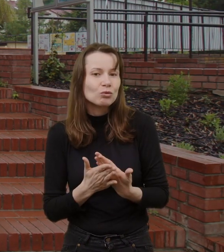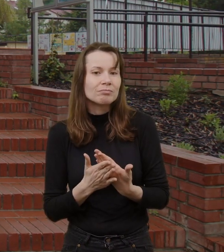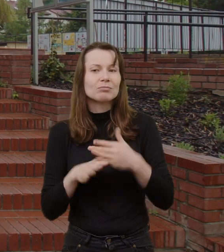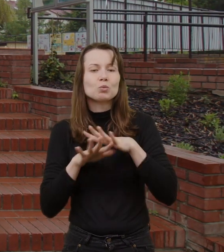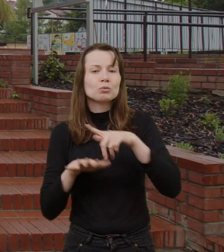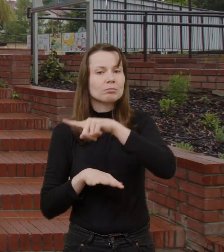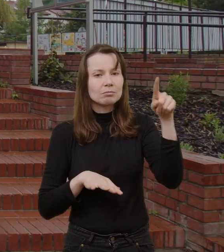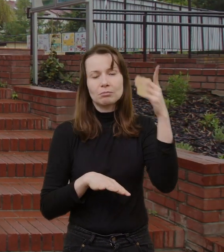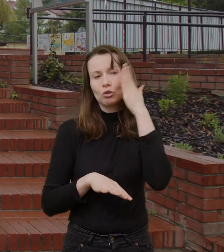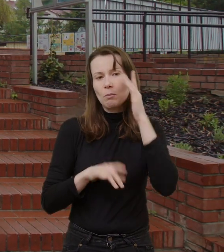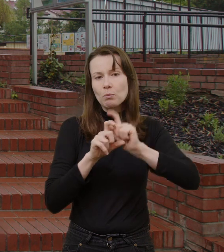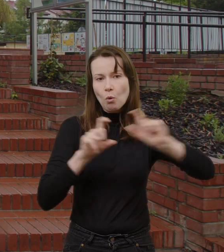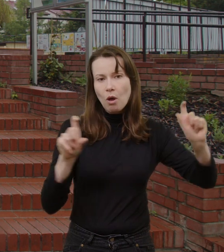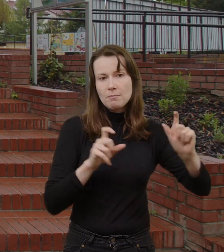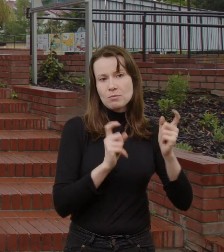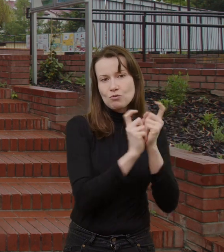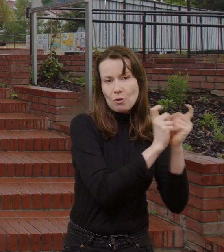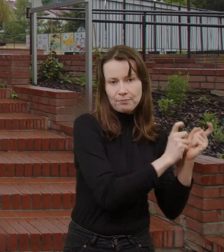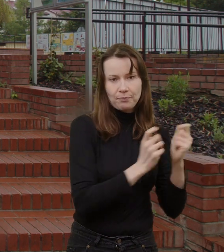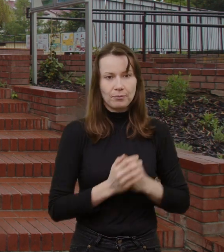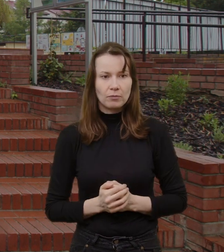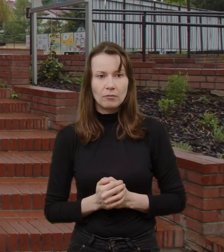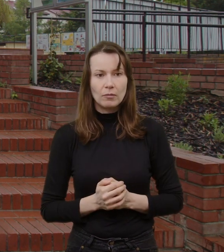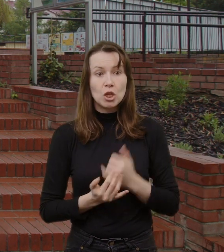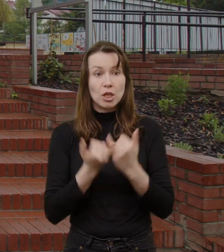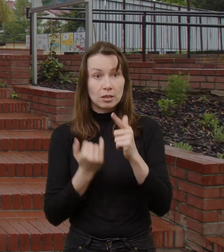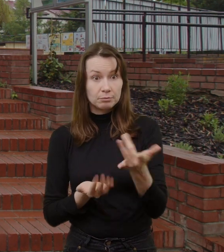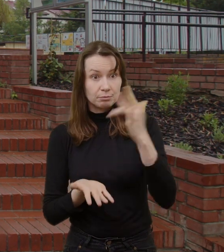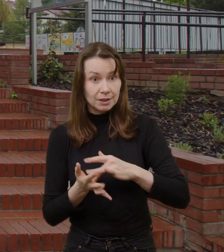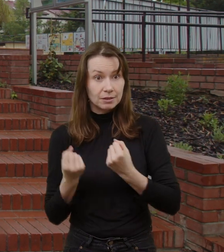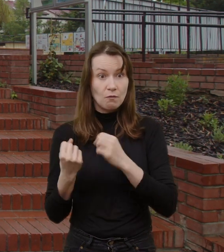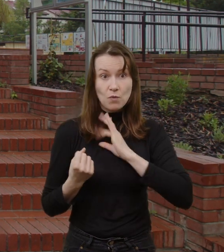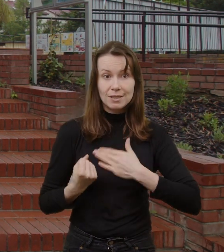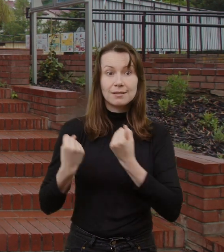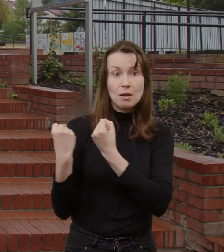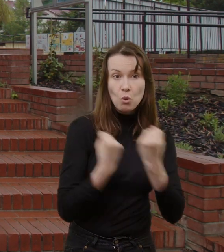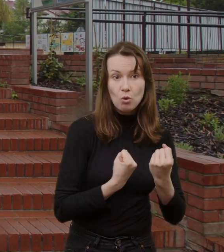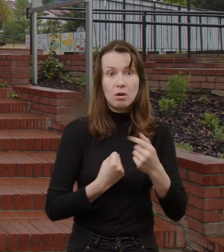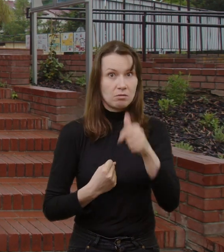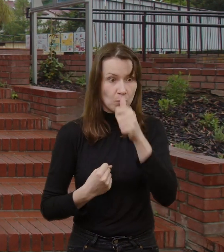i przyjedźcie do nas kilka minut wcześniej, a ten czas na pewno poświęcicie na szukanie wolnego miejsca postojowego.